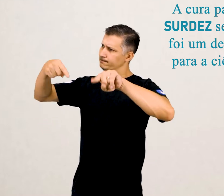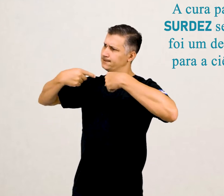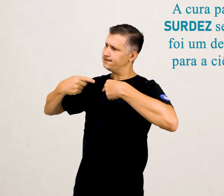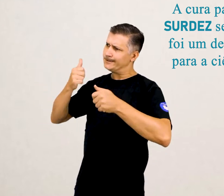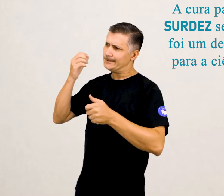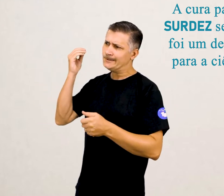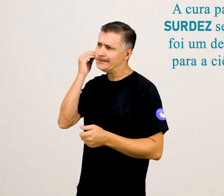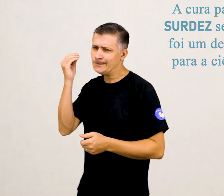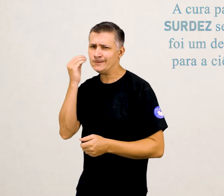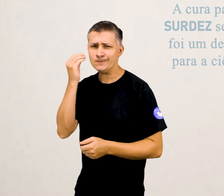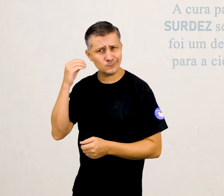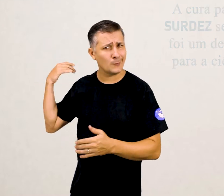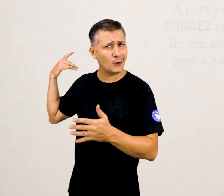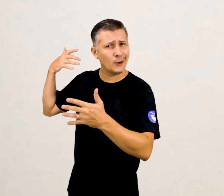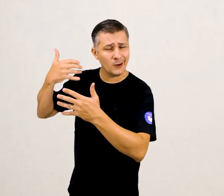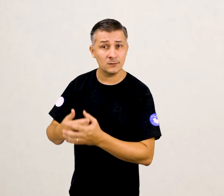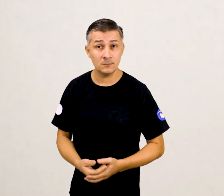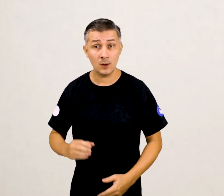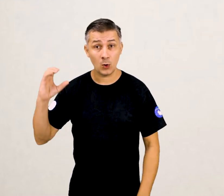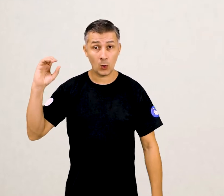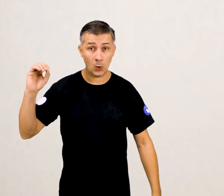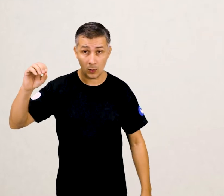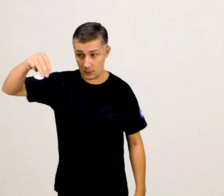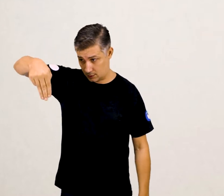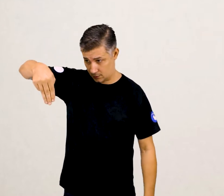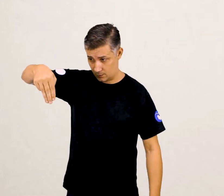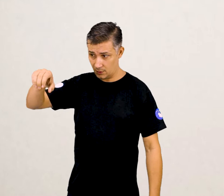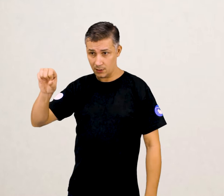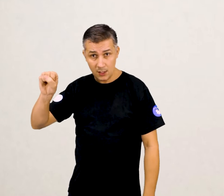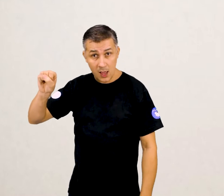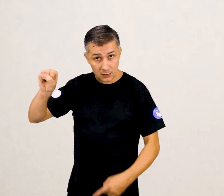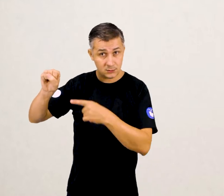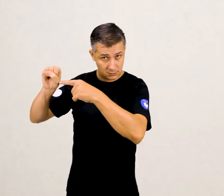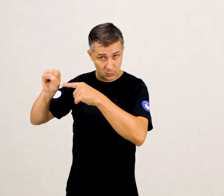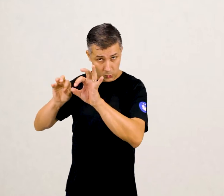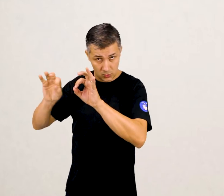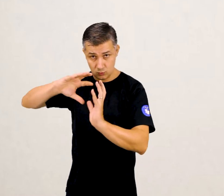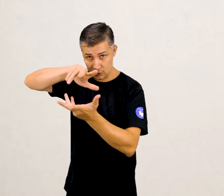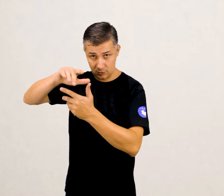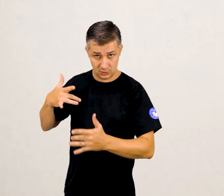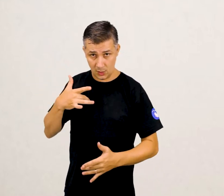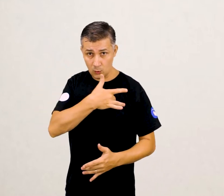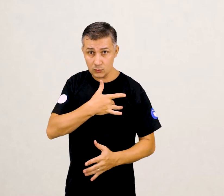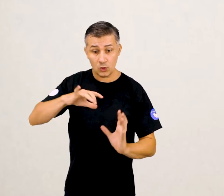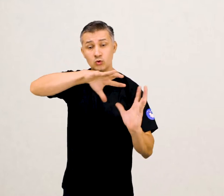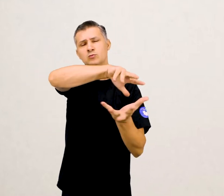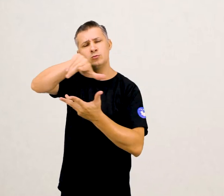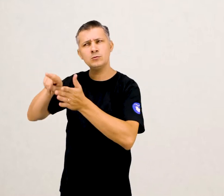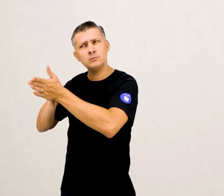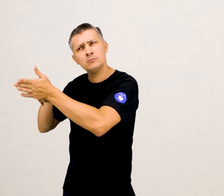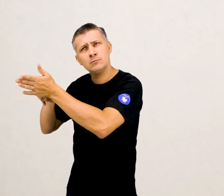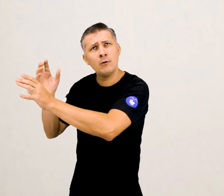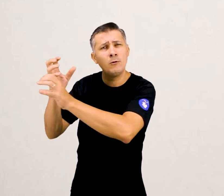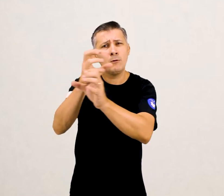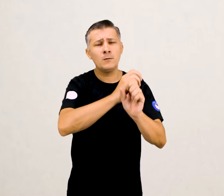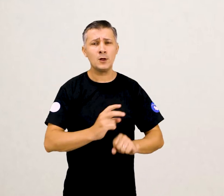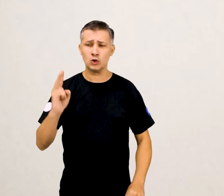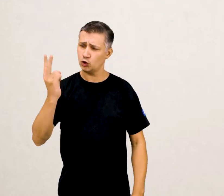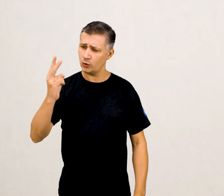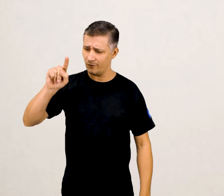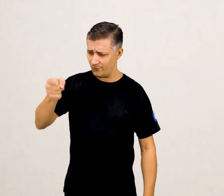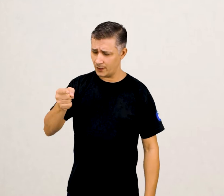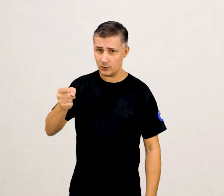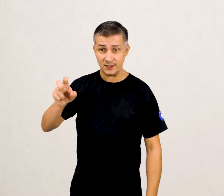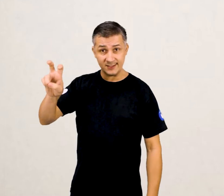Segundo a OMS - Organização Mundial da Saúde, em todo o mundo existem cerca de 2,5 bilhões